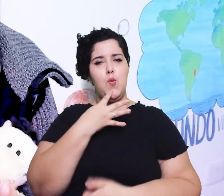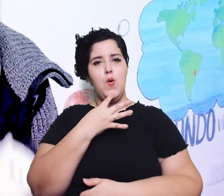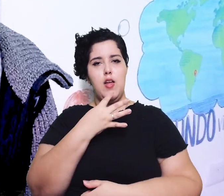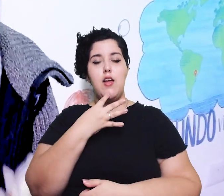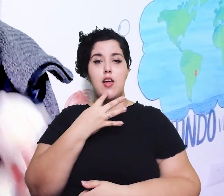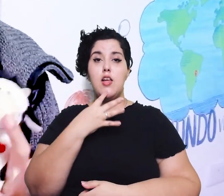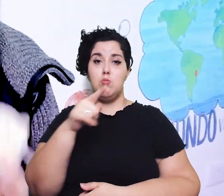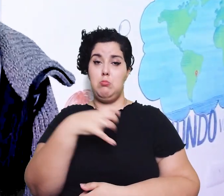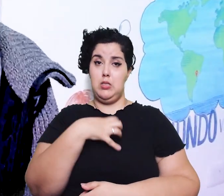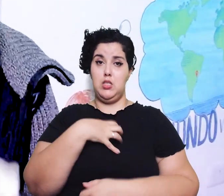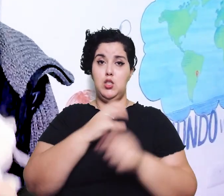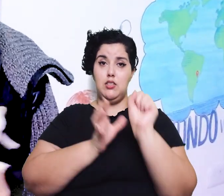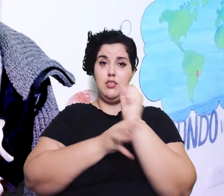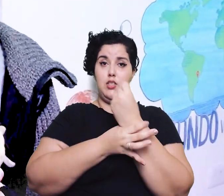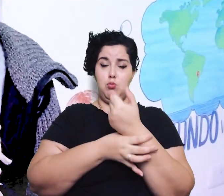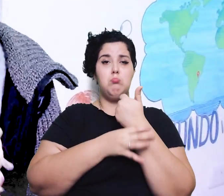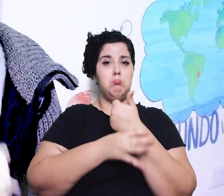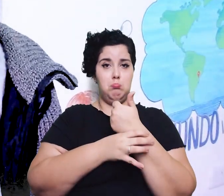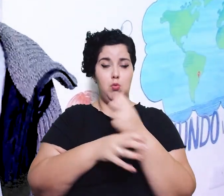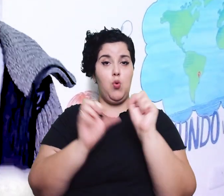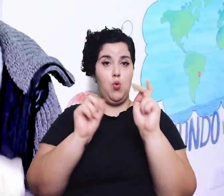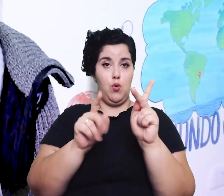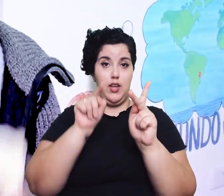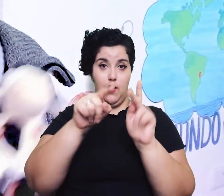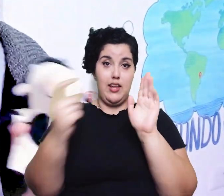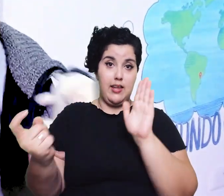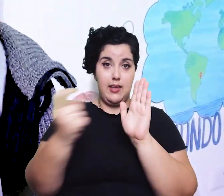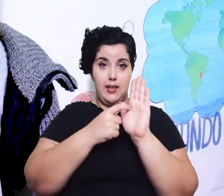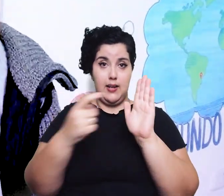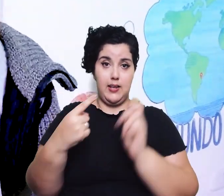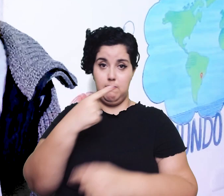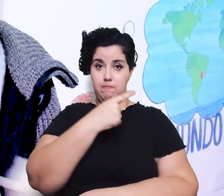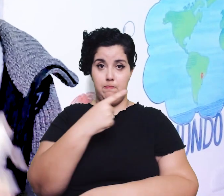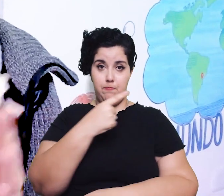problema, aí você pode vir comigo, você pode clicar nesse cardzinho